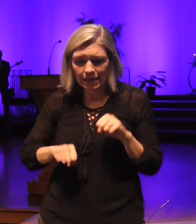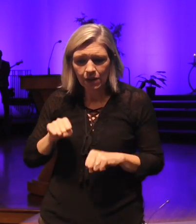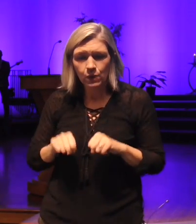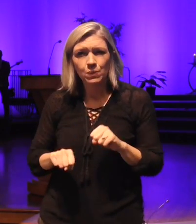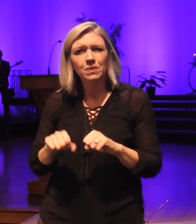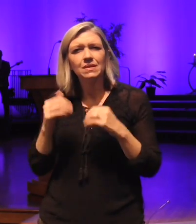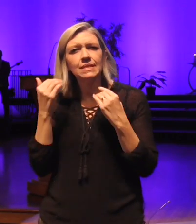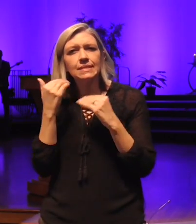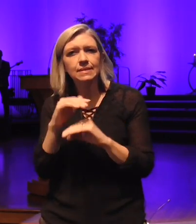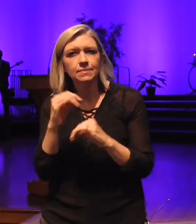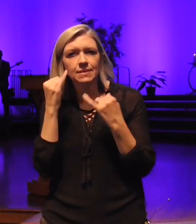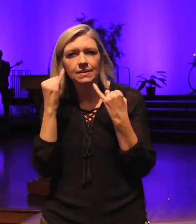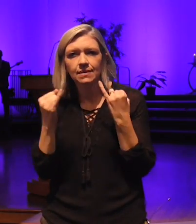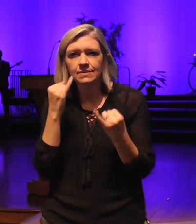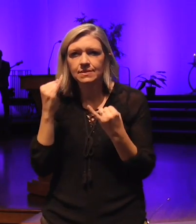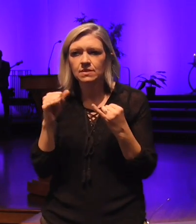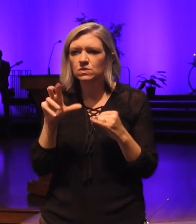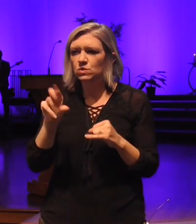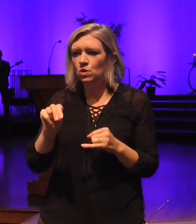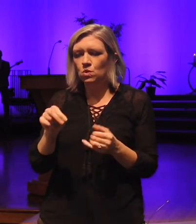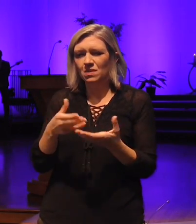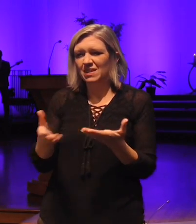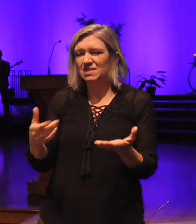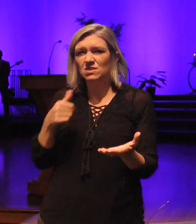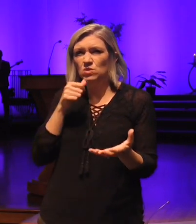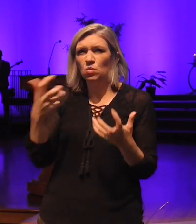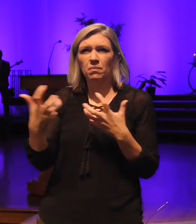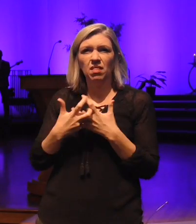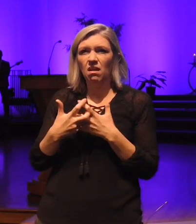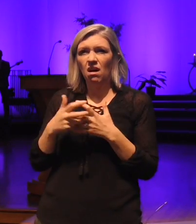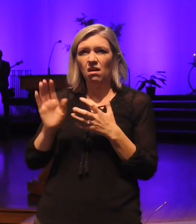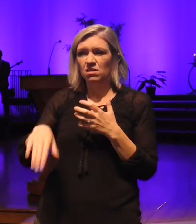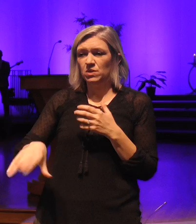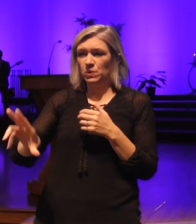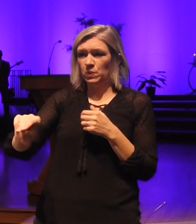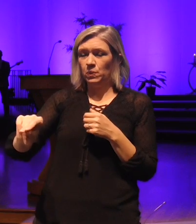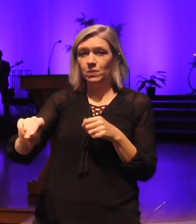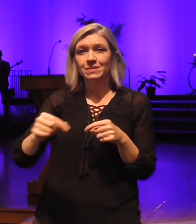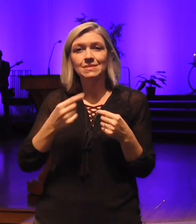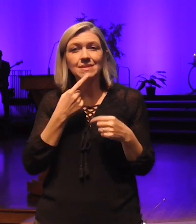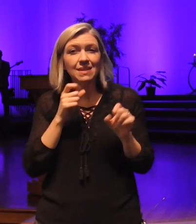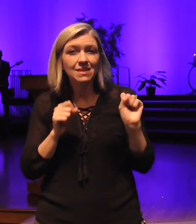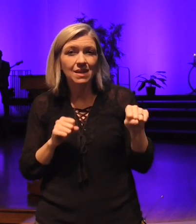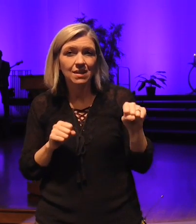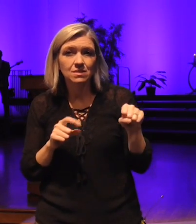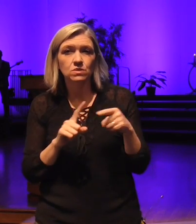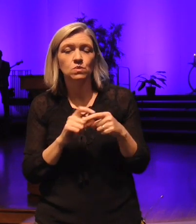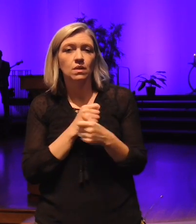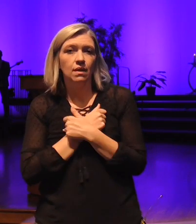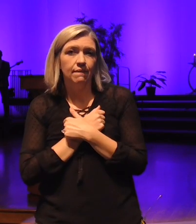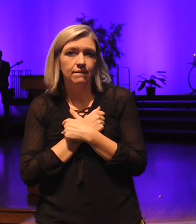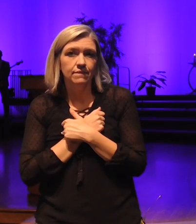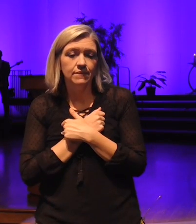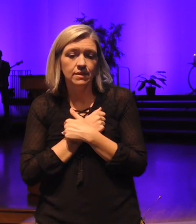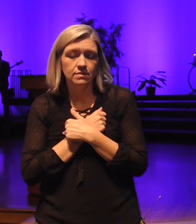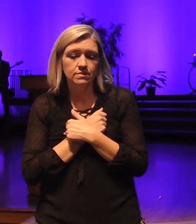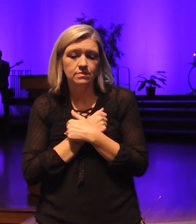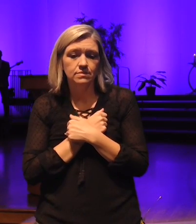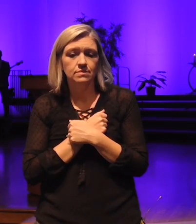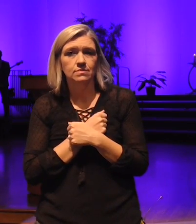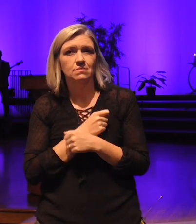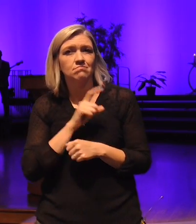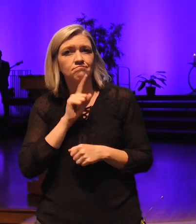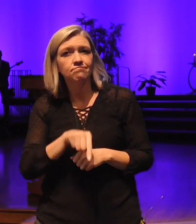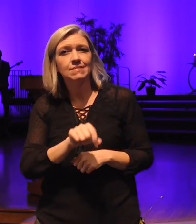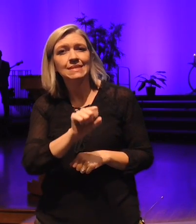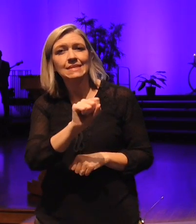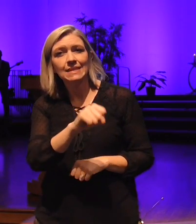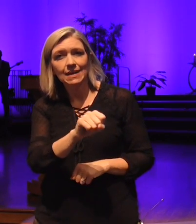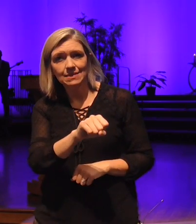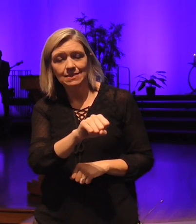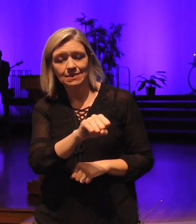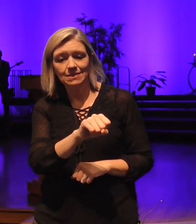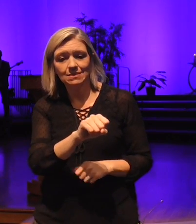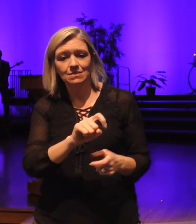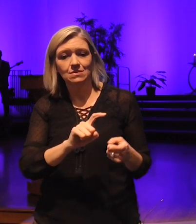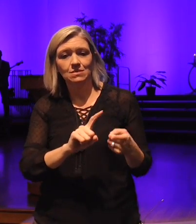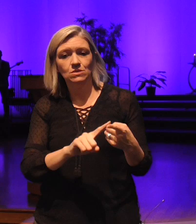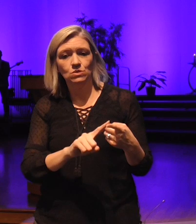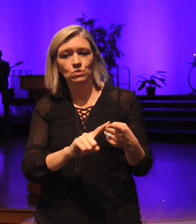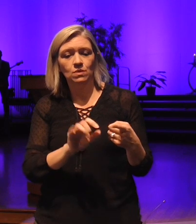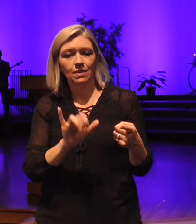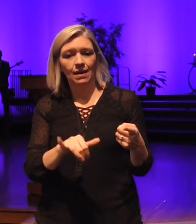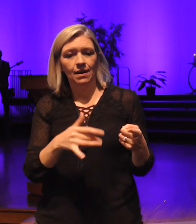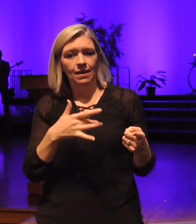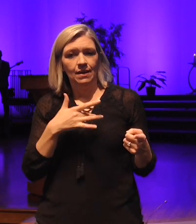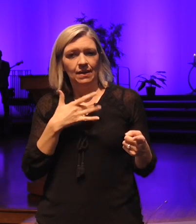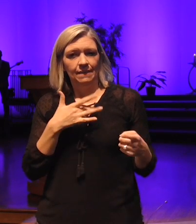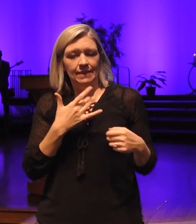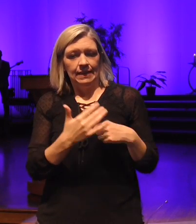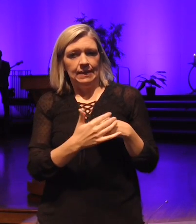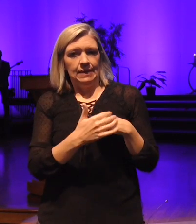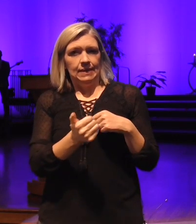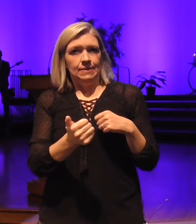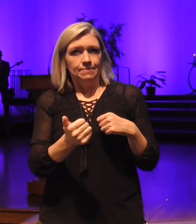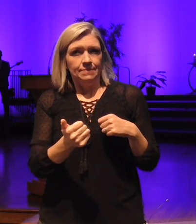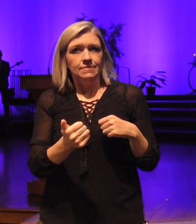pertenece . a ti le dices si a este amor y le dices si al llamado sientelo sientelo que